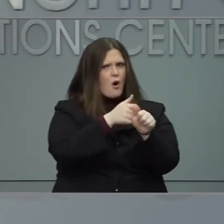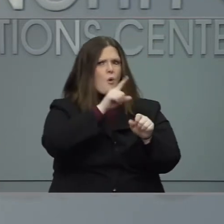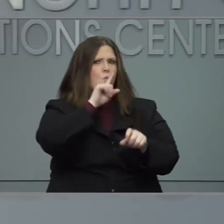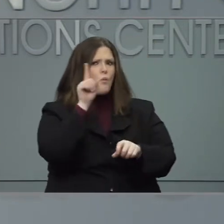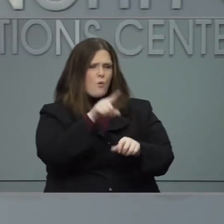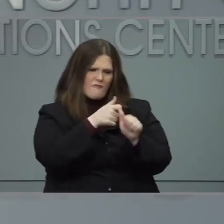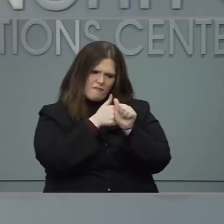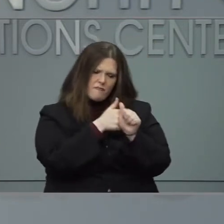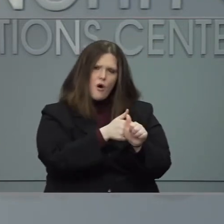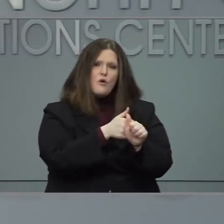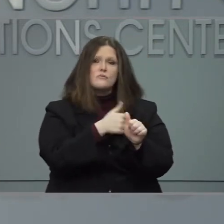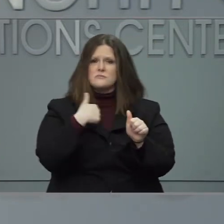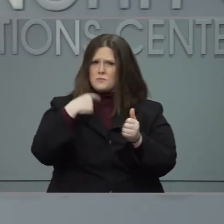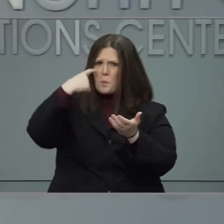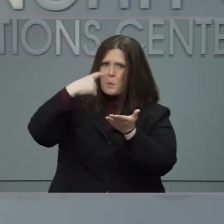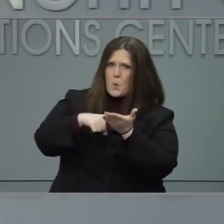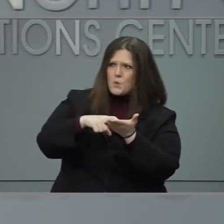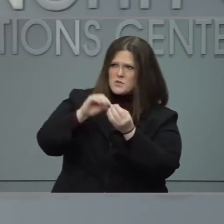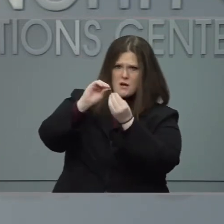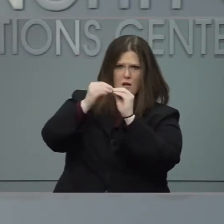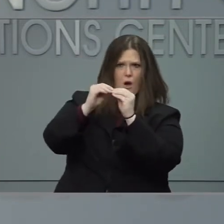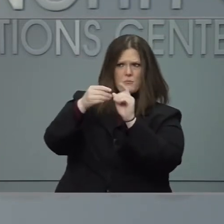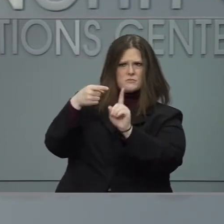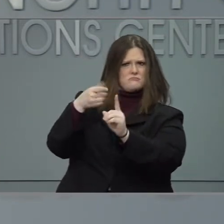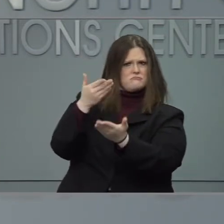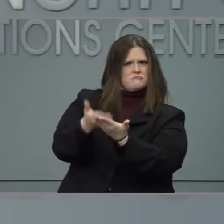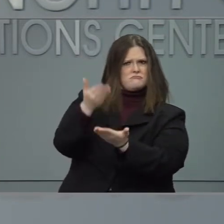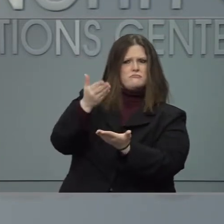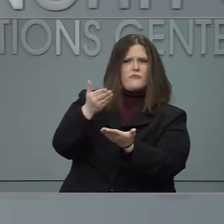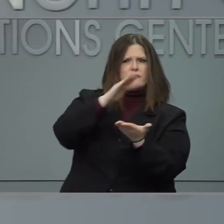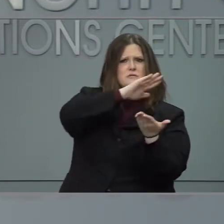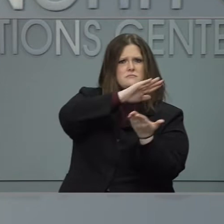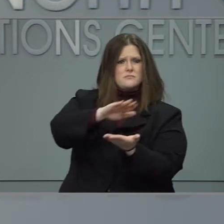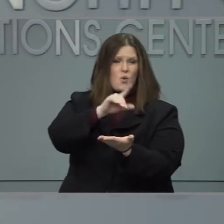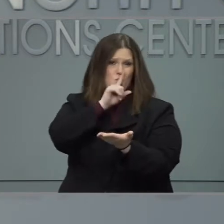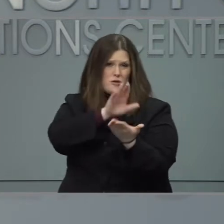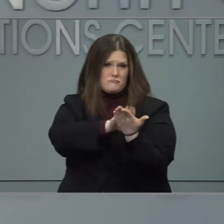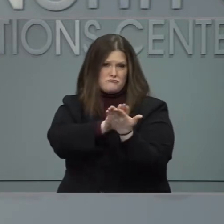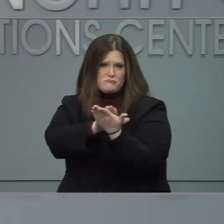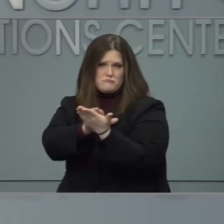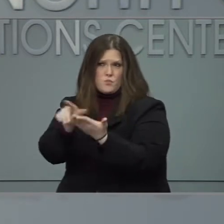negocios están siguiendo la orden ejecutiva y todo esto tiene un efecto positivo y hay